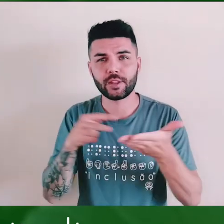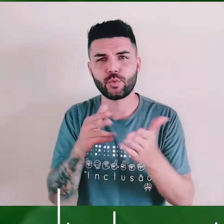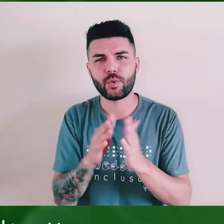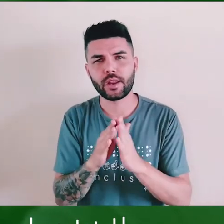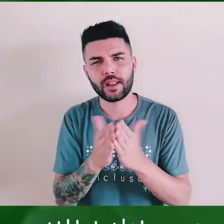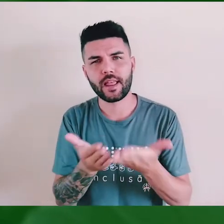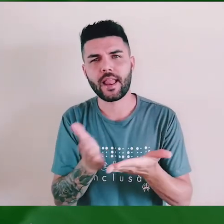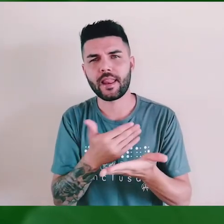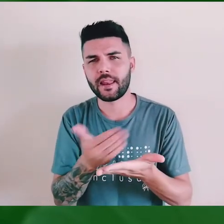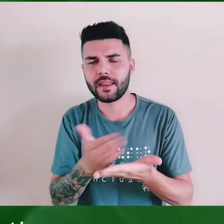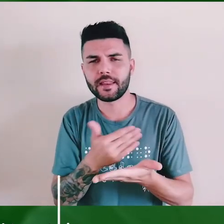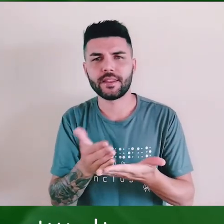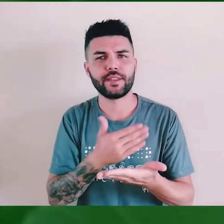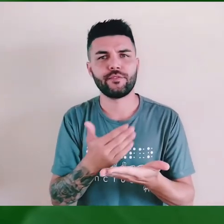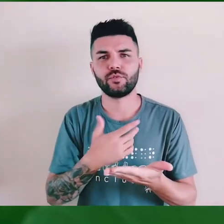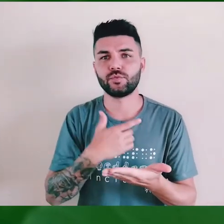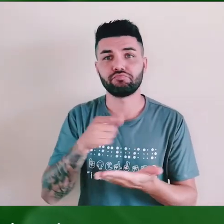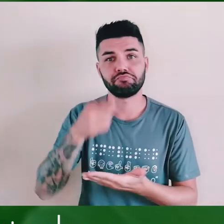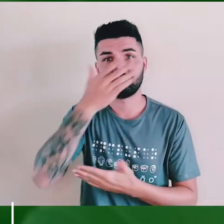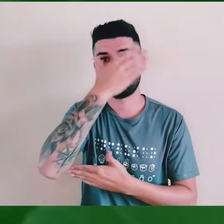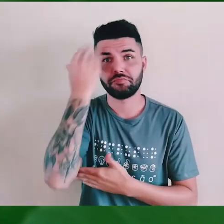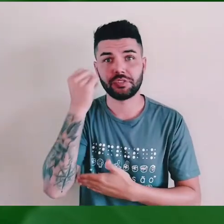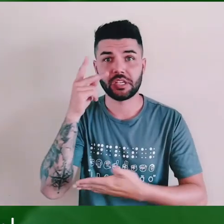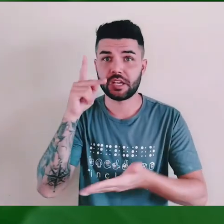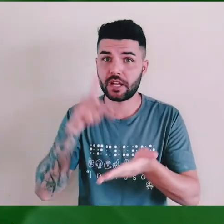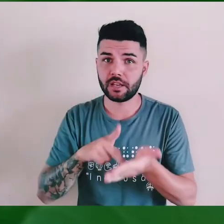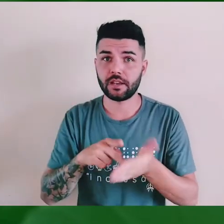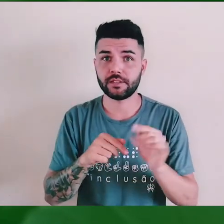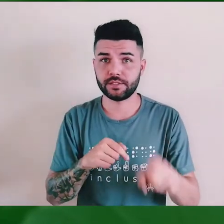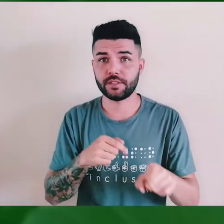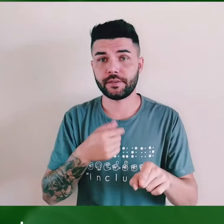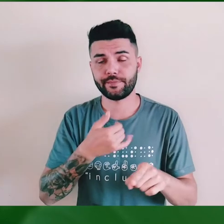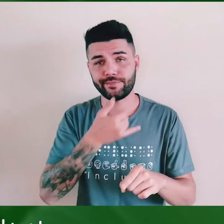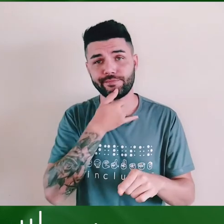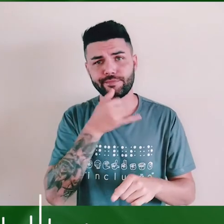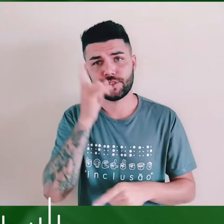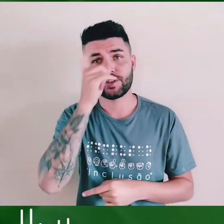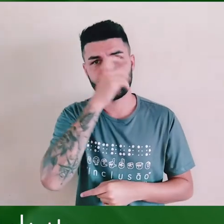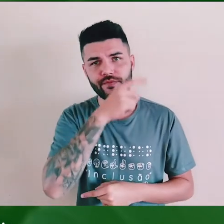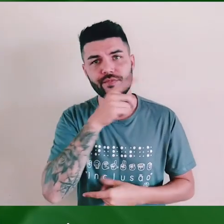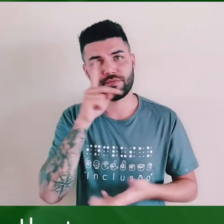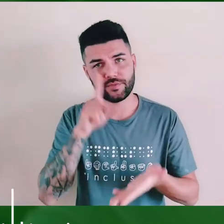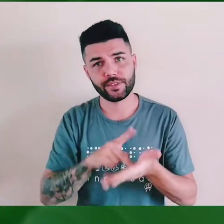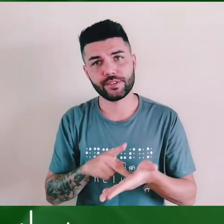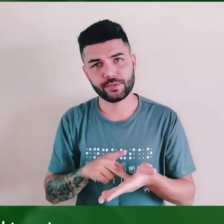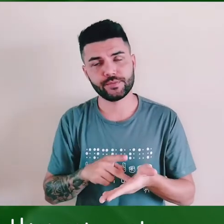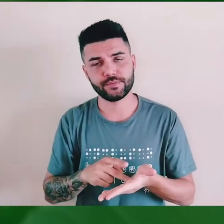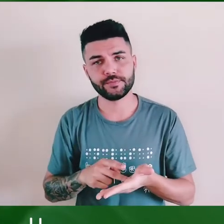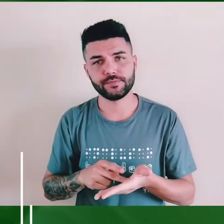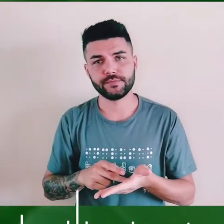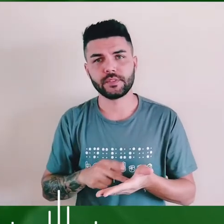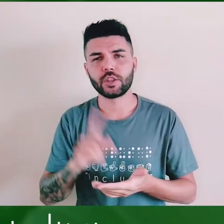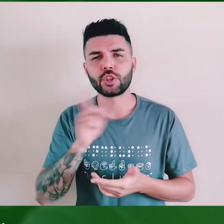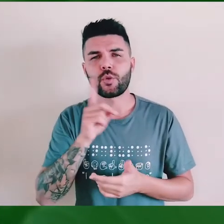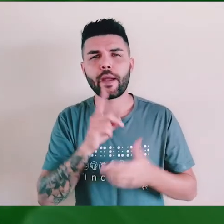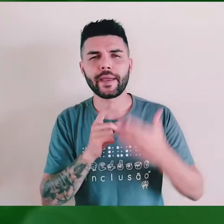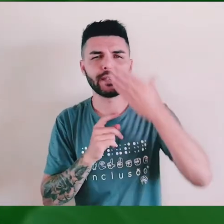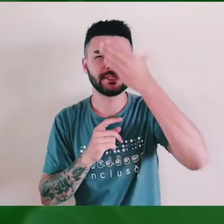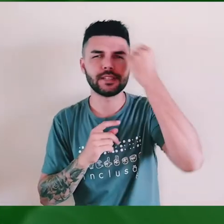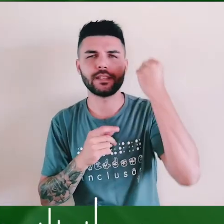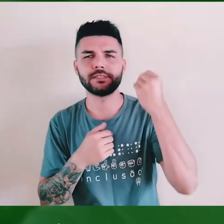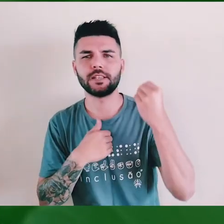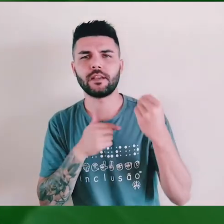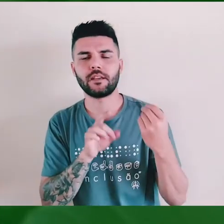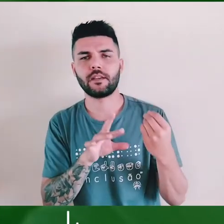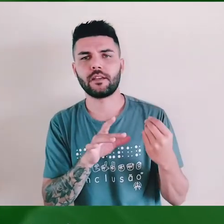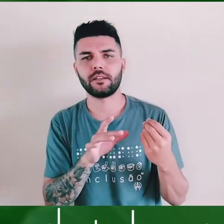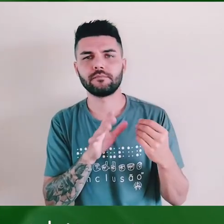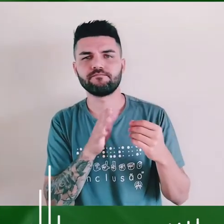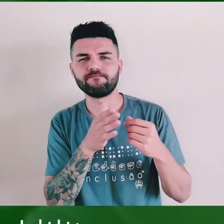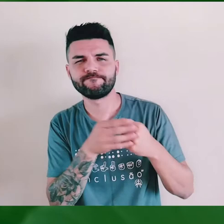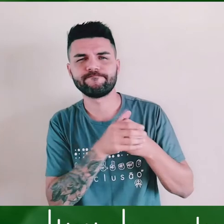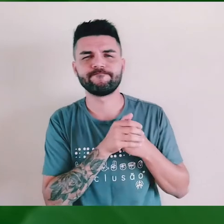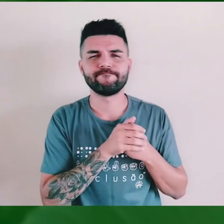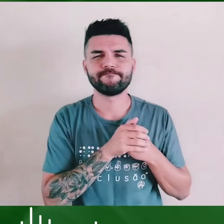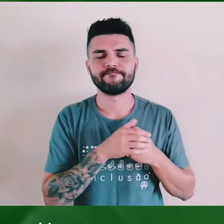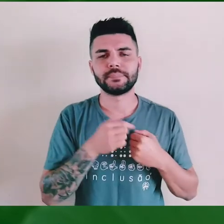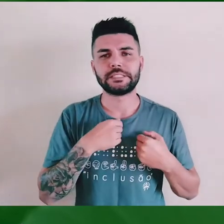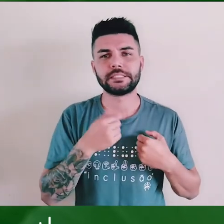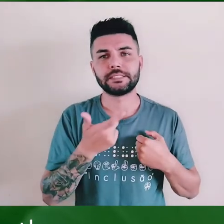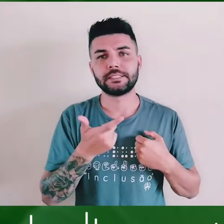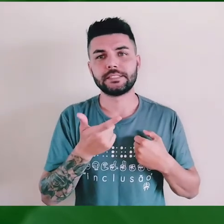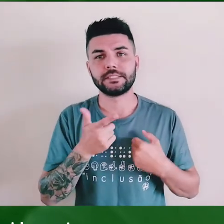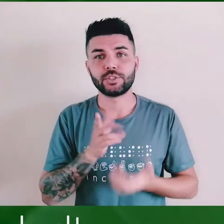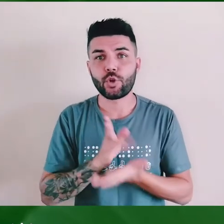realidade muito difícil. Você maqueia essa realidade. Hoje faz 50 dias que nós estamos